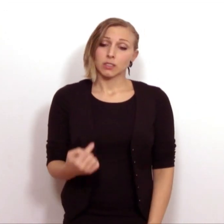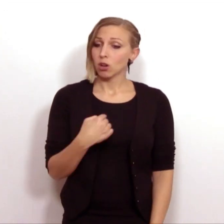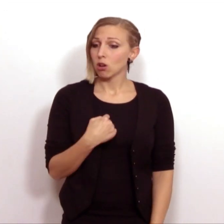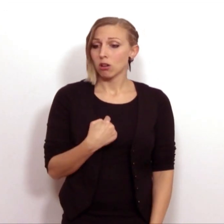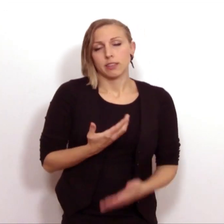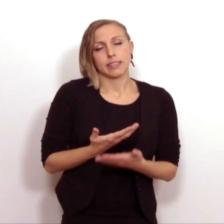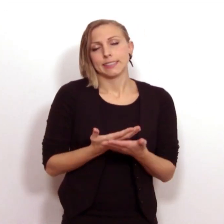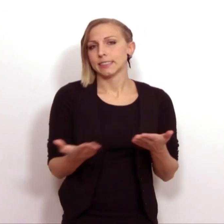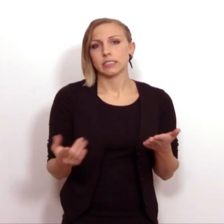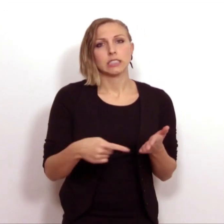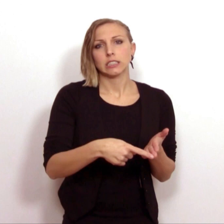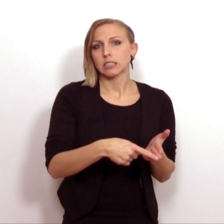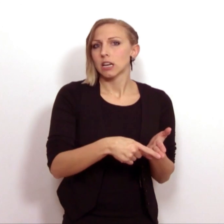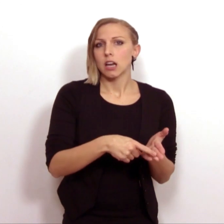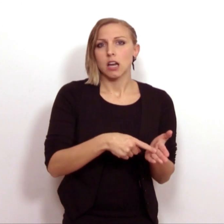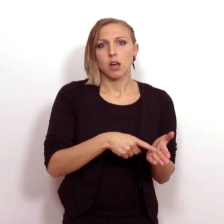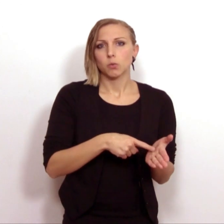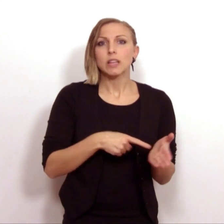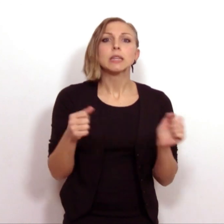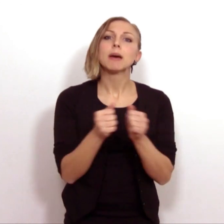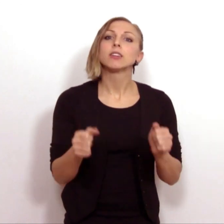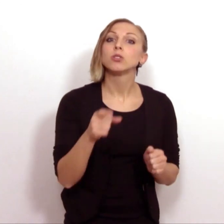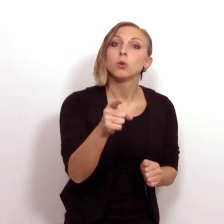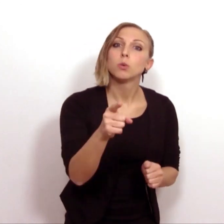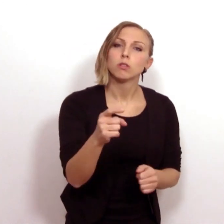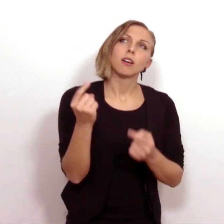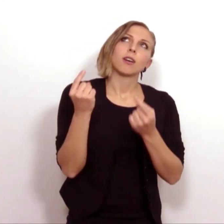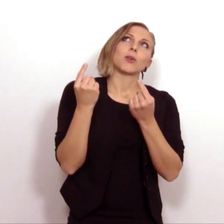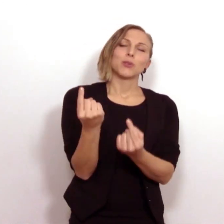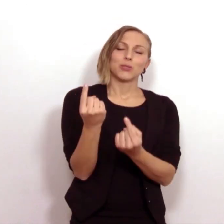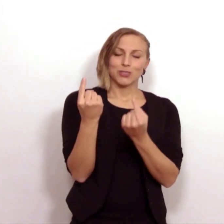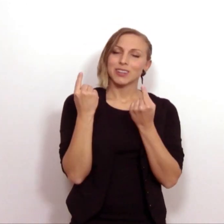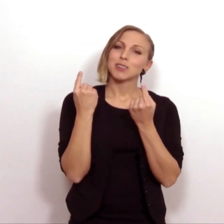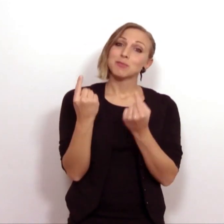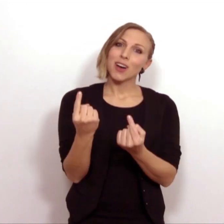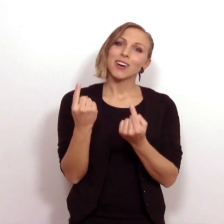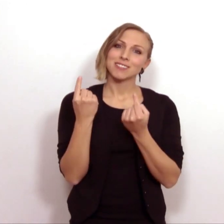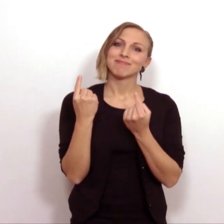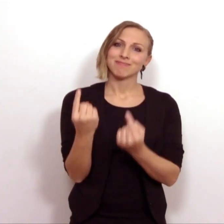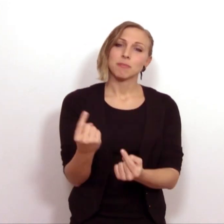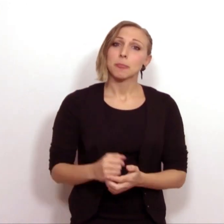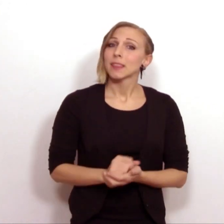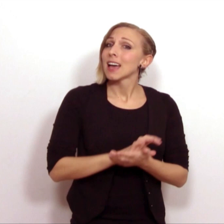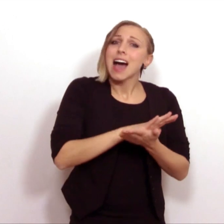Jag är inget särskilt, medan du är underbar.